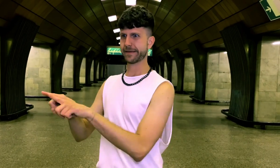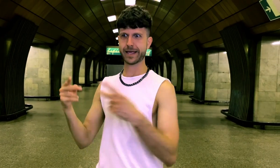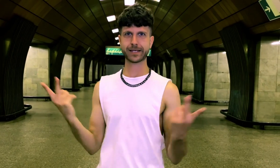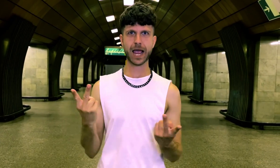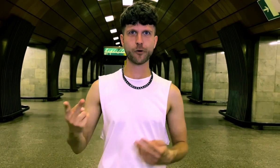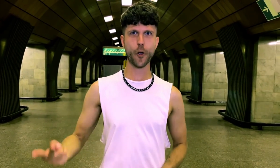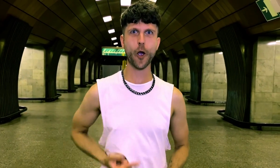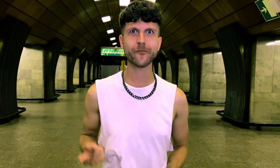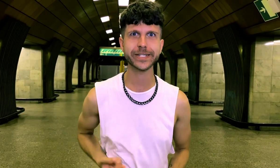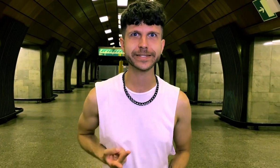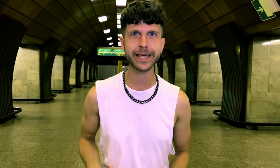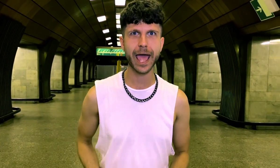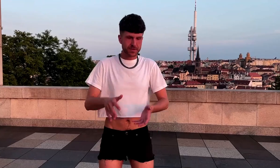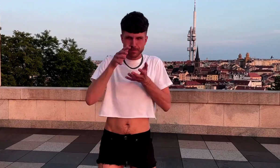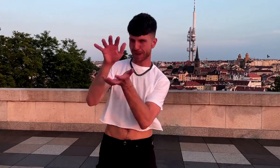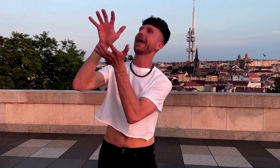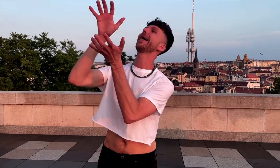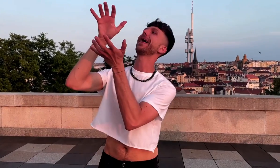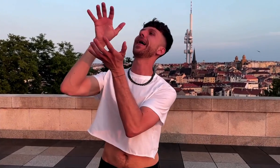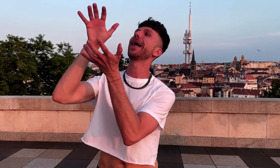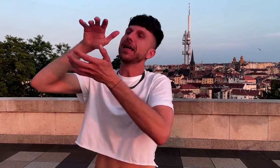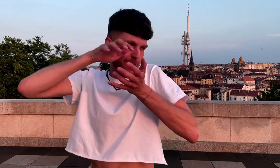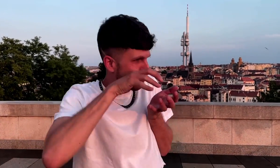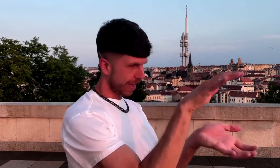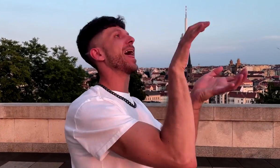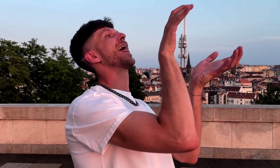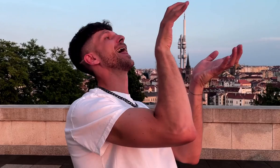To pak můžeš jako ovce křičet bé-bé-bé!